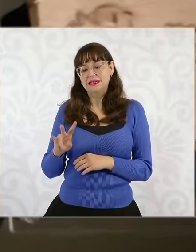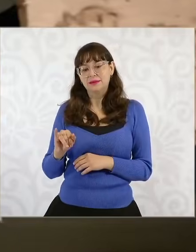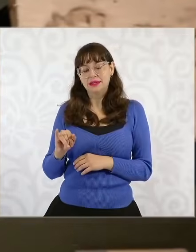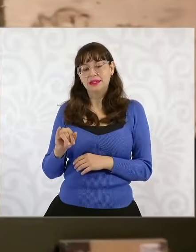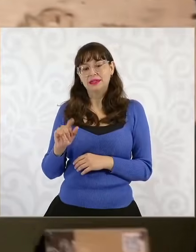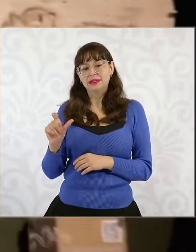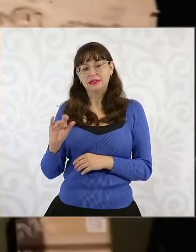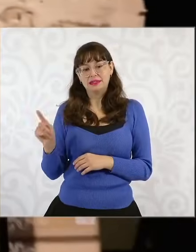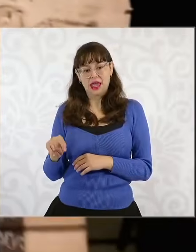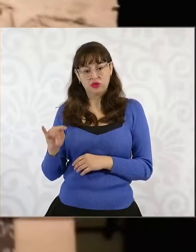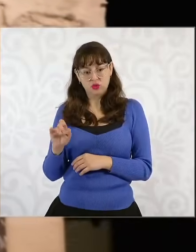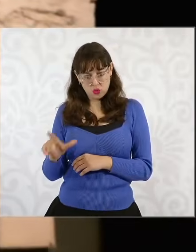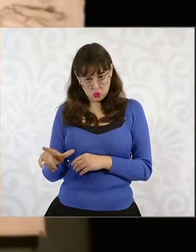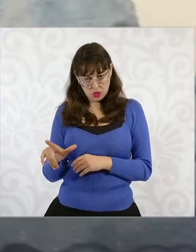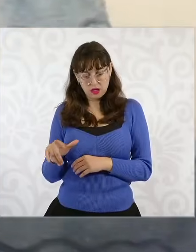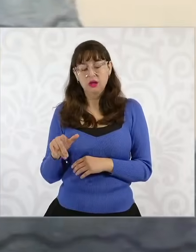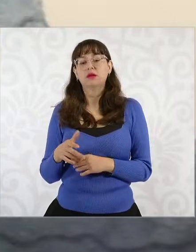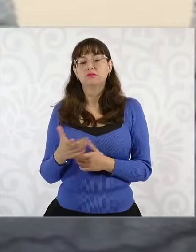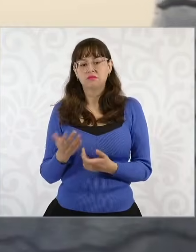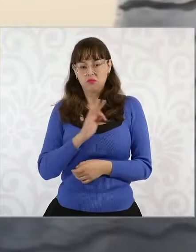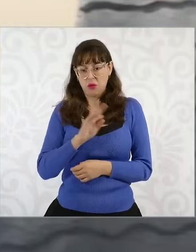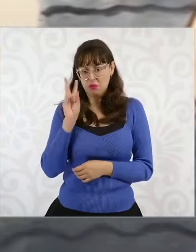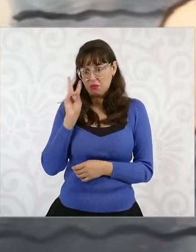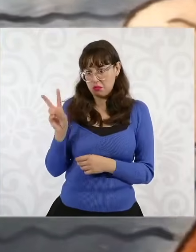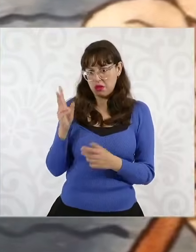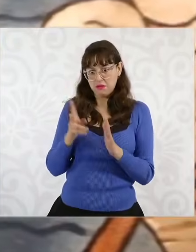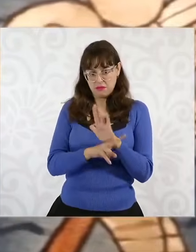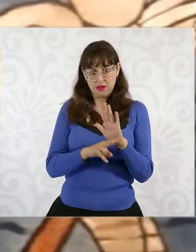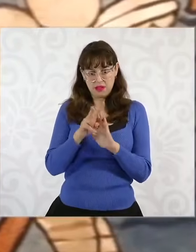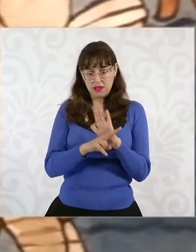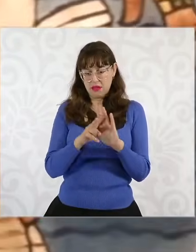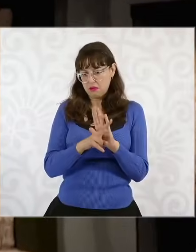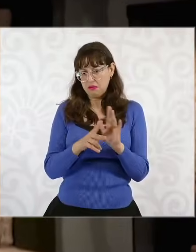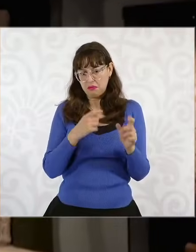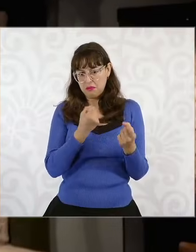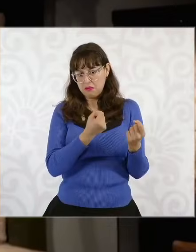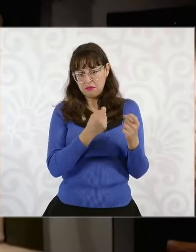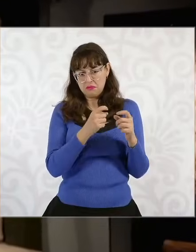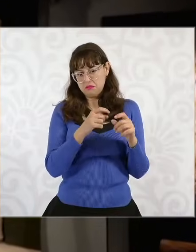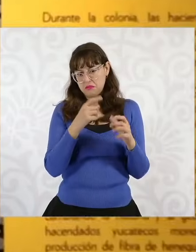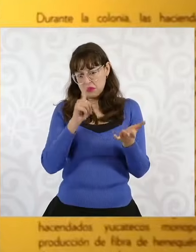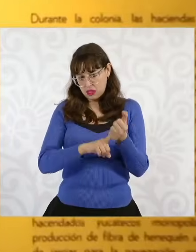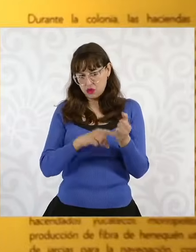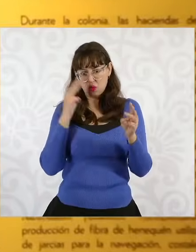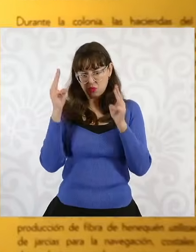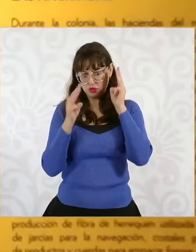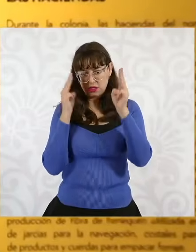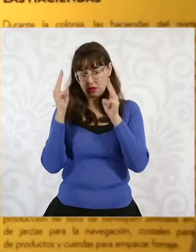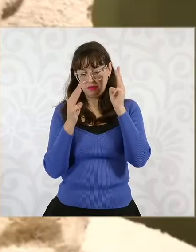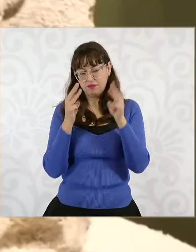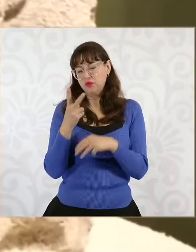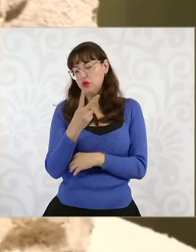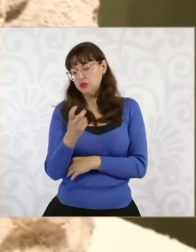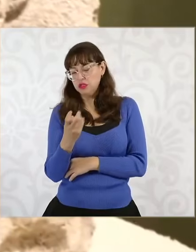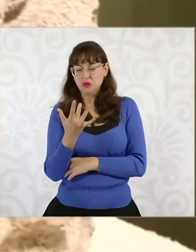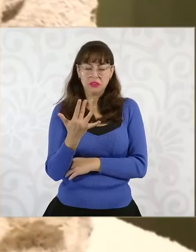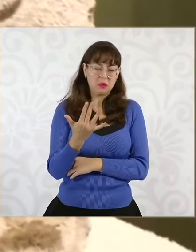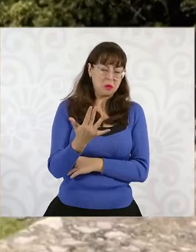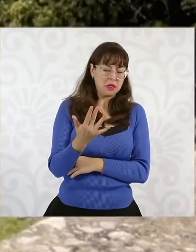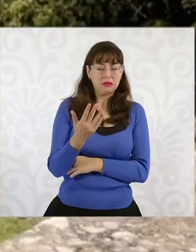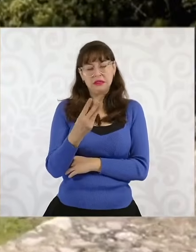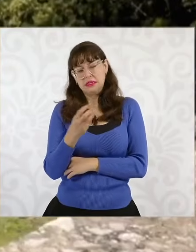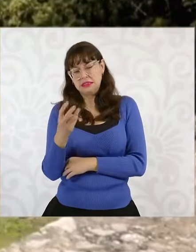este sí, aquí podemos verlos. Son algunas imágenes de entre las 250 y 300 piezas arqueológicas que